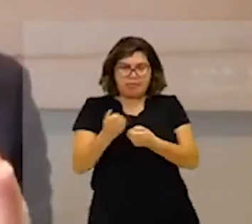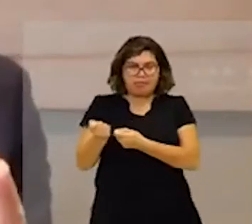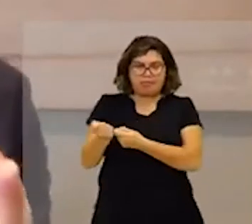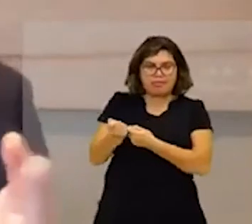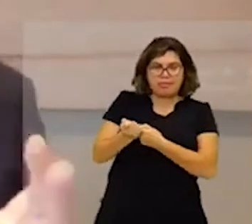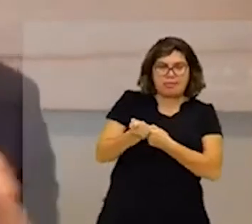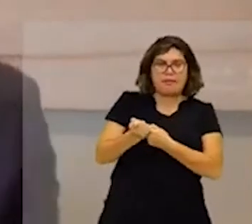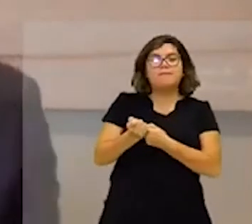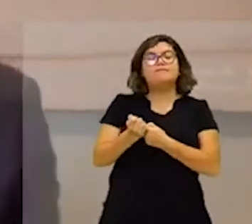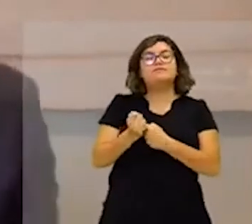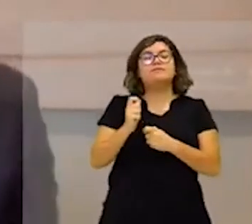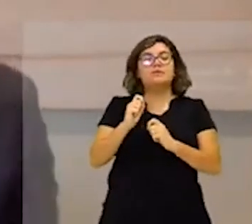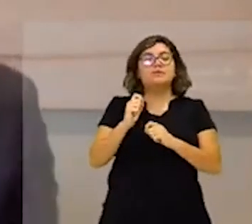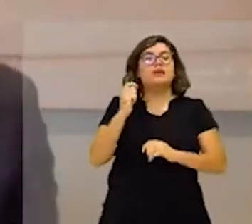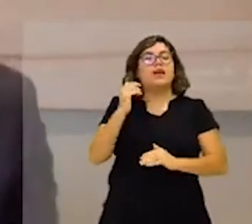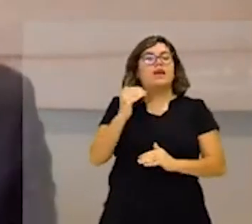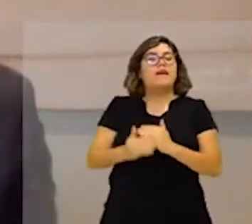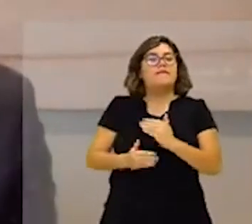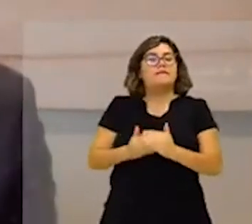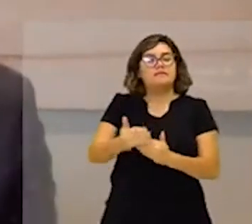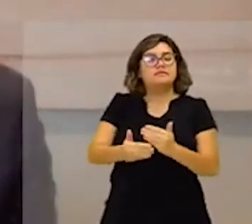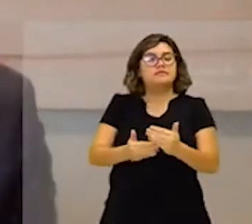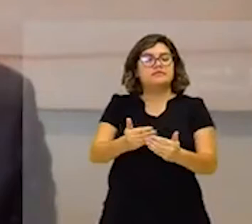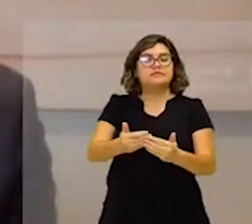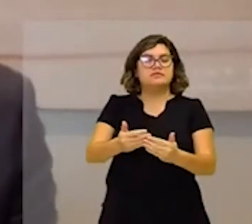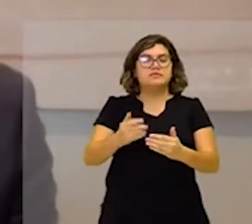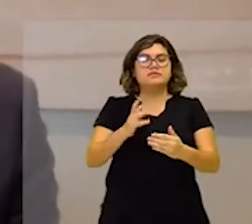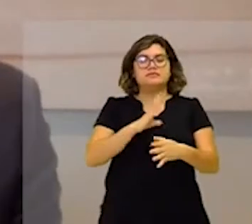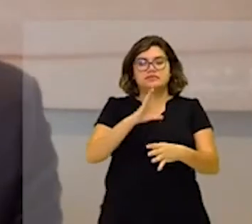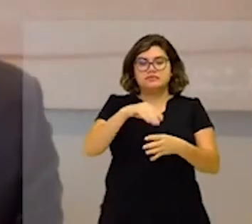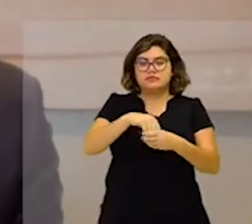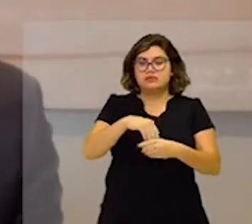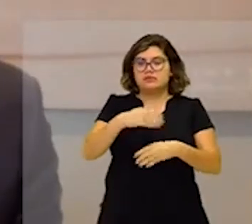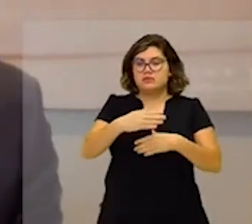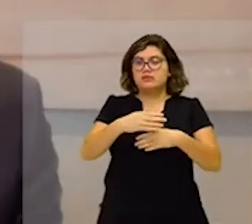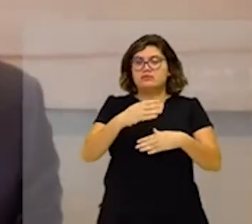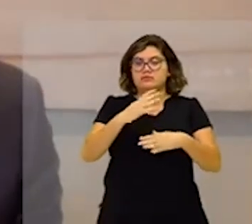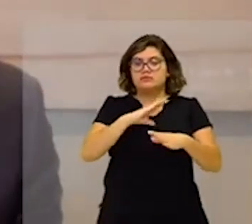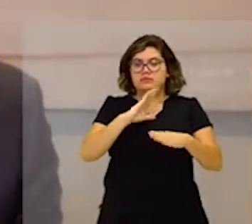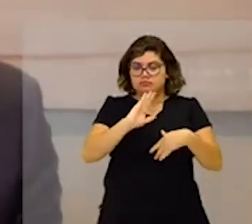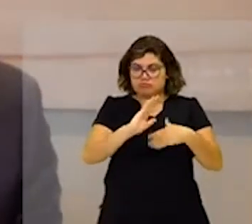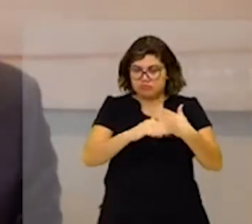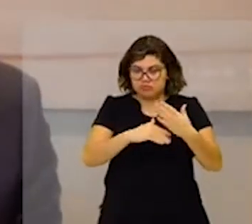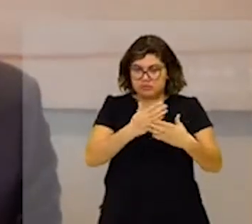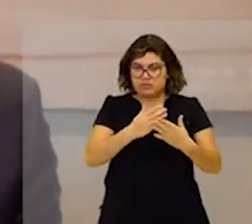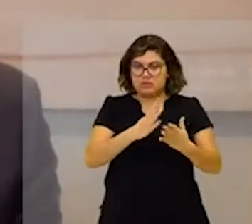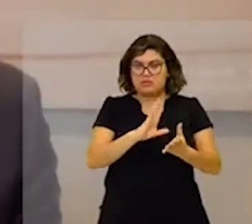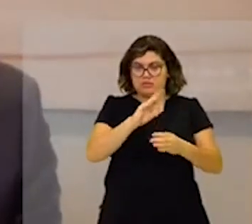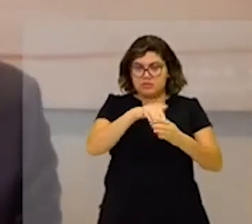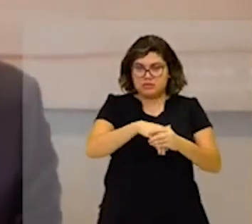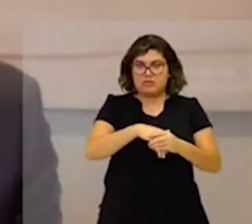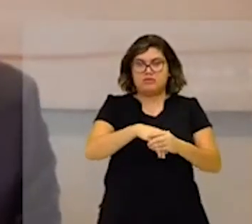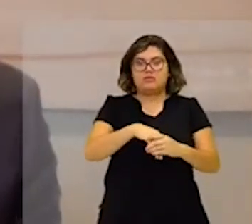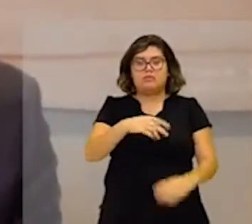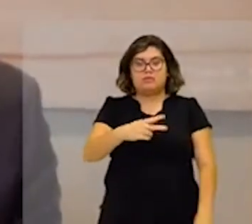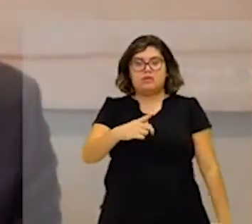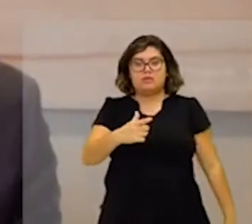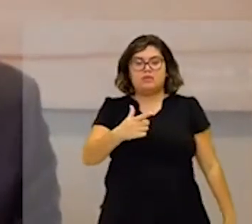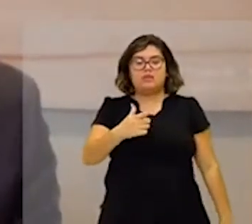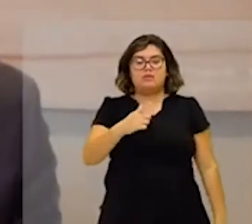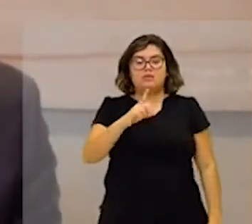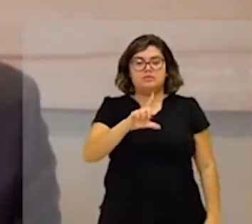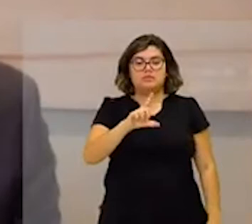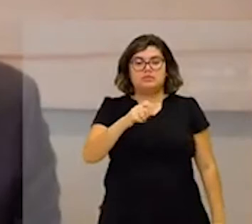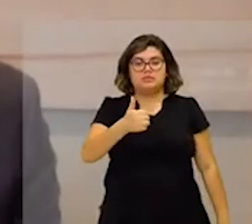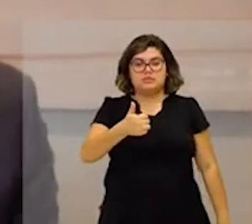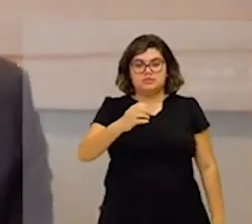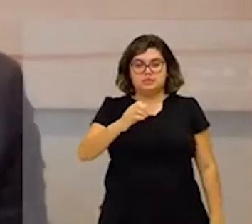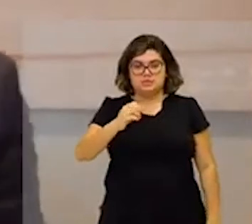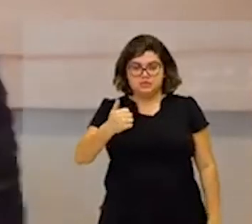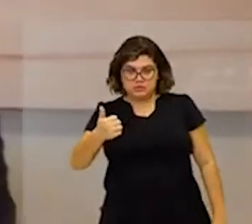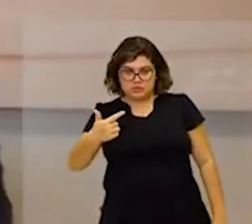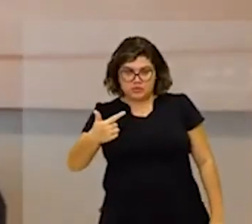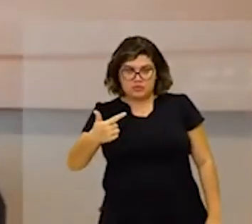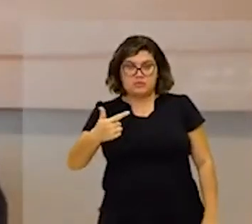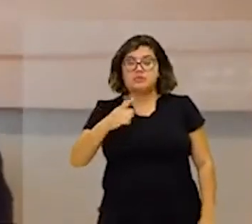se e no código de processo eleitoral no PLP 112 não foi o mandato coletivo Então nós não temos